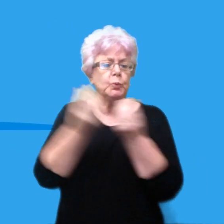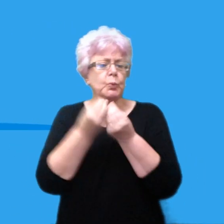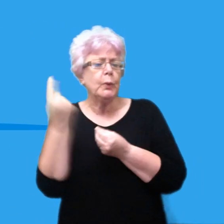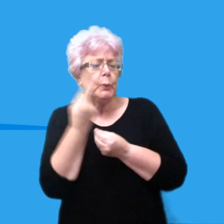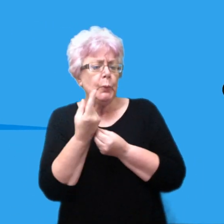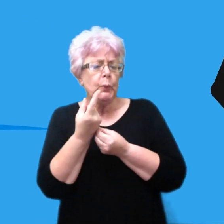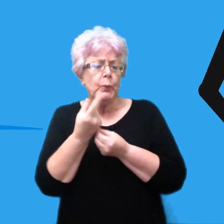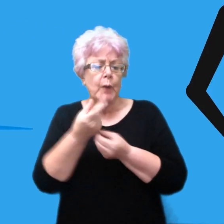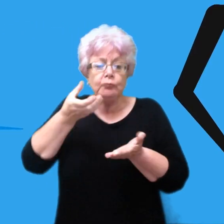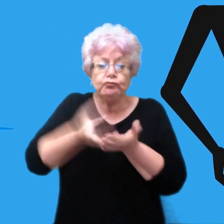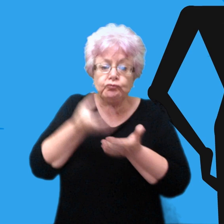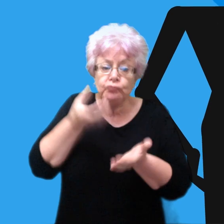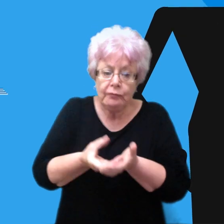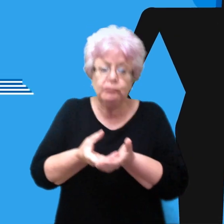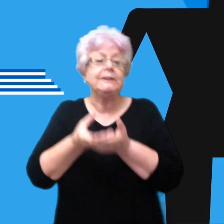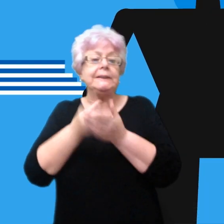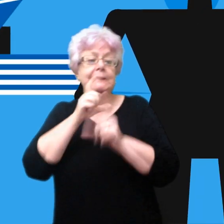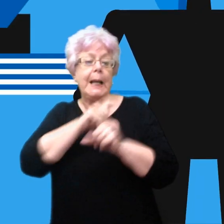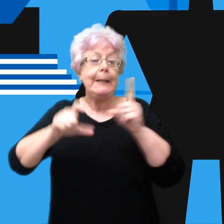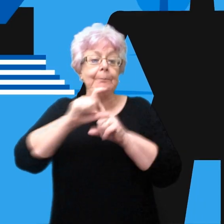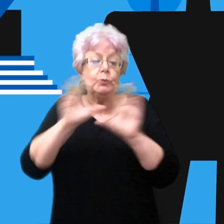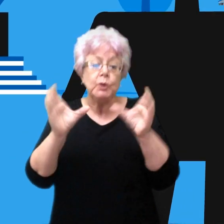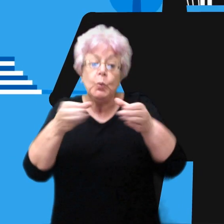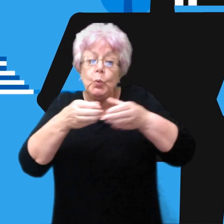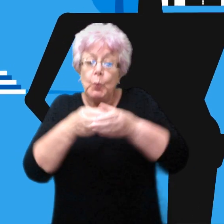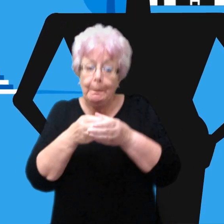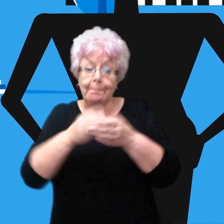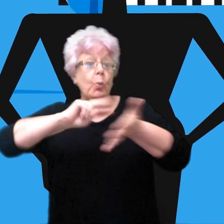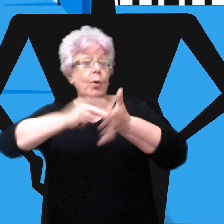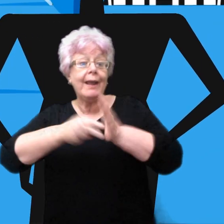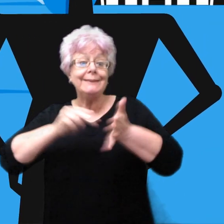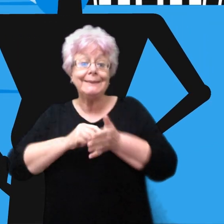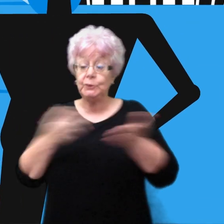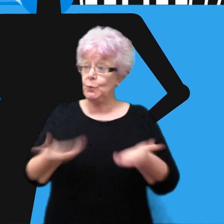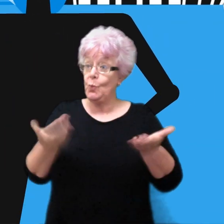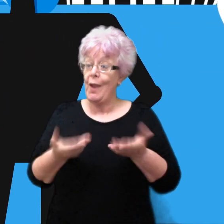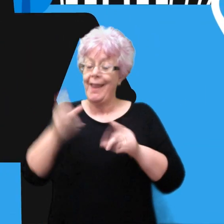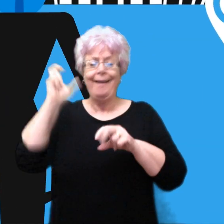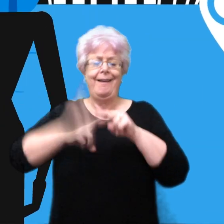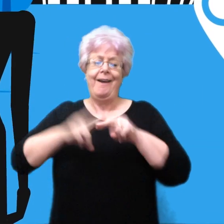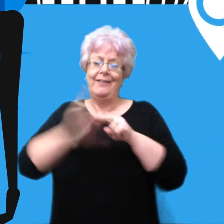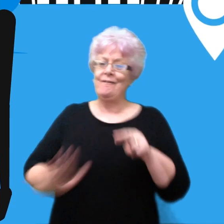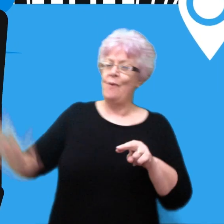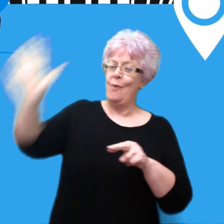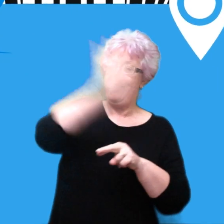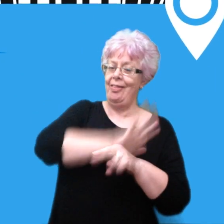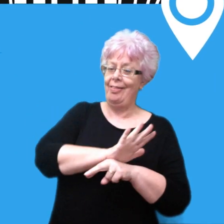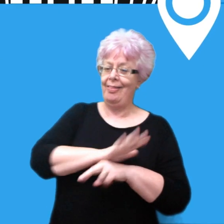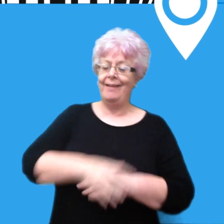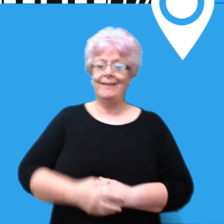gydag elusennau, grwpiau cymunedol a sefydliadau statudol ledled Caerdydd.